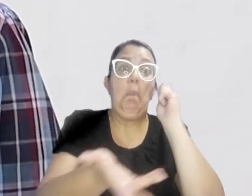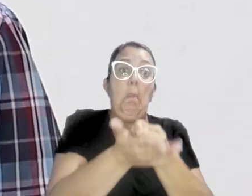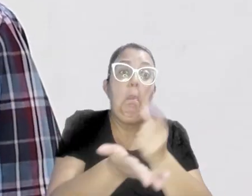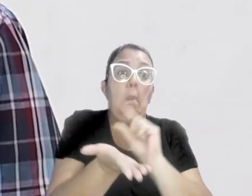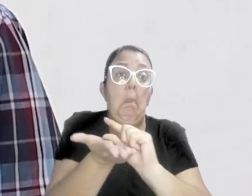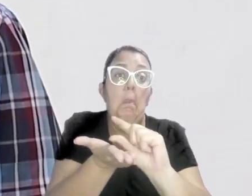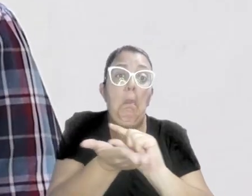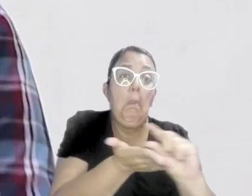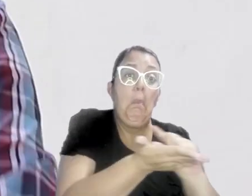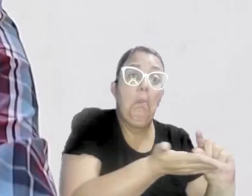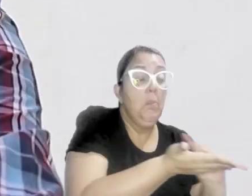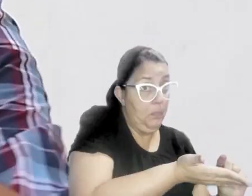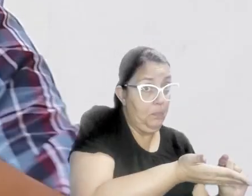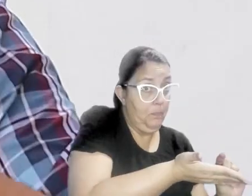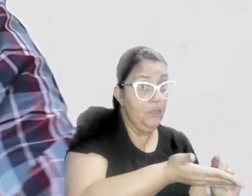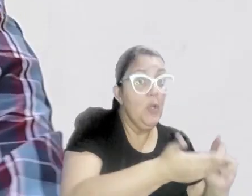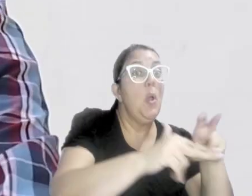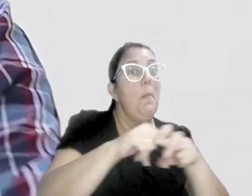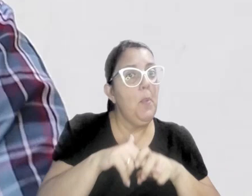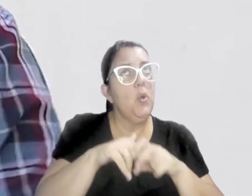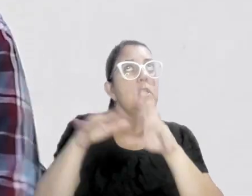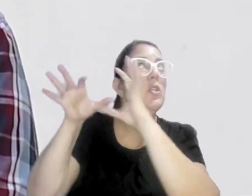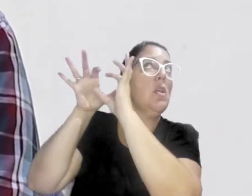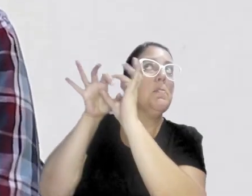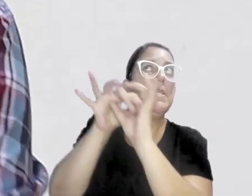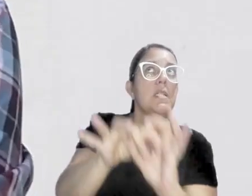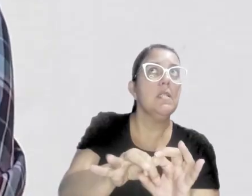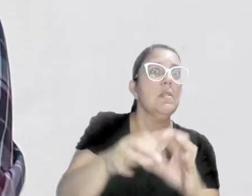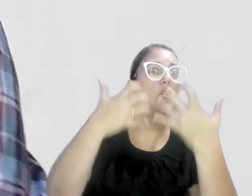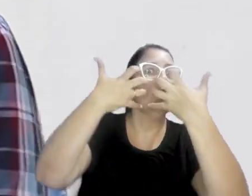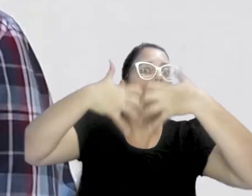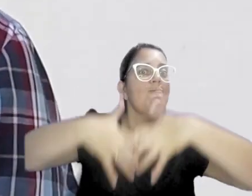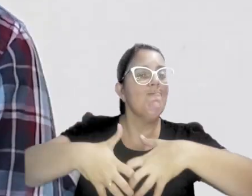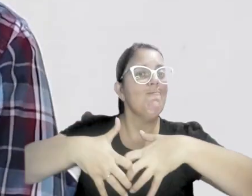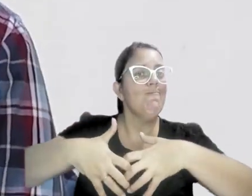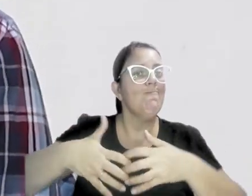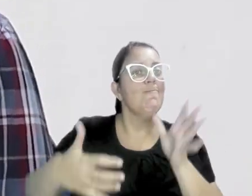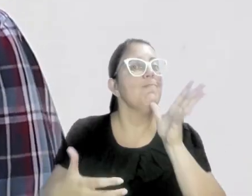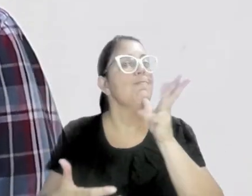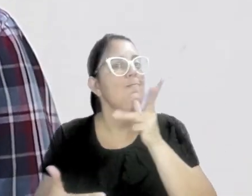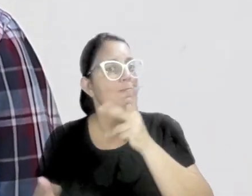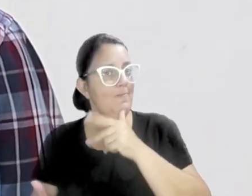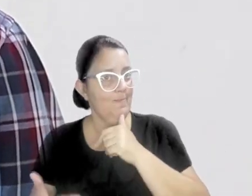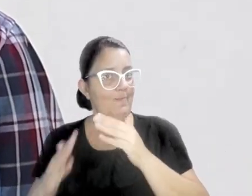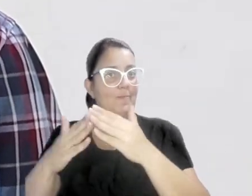É muito importante que a gente tenha todo esse contexto em mente quando se percebe uma crítica à morosidade do licenciamento ambiental.